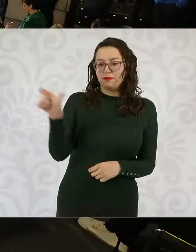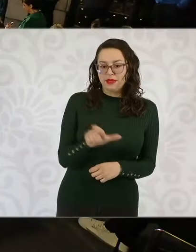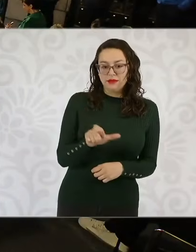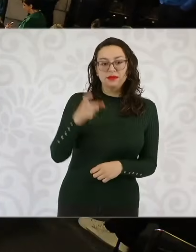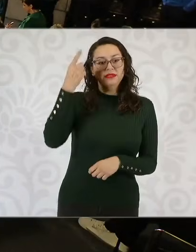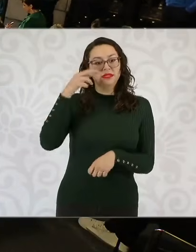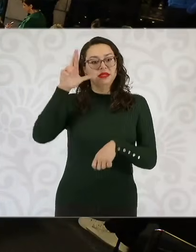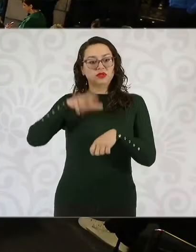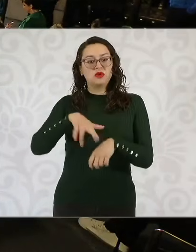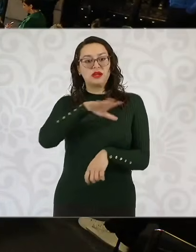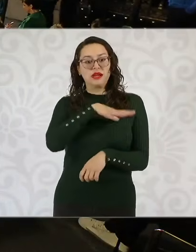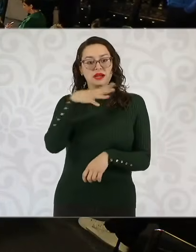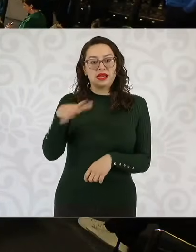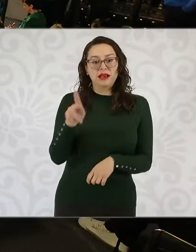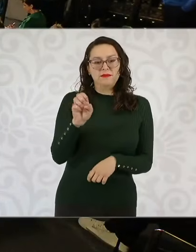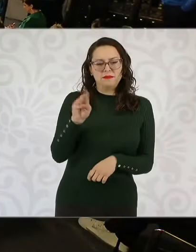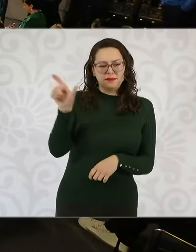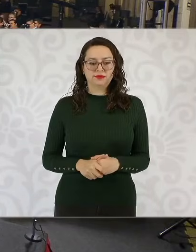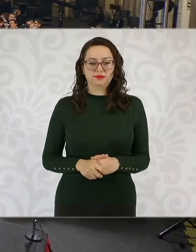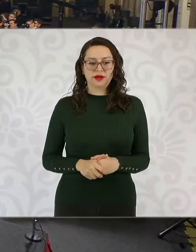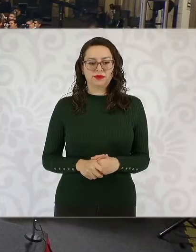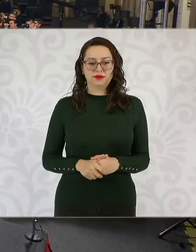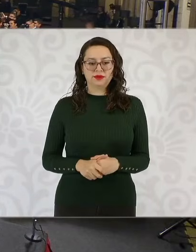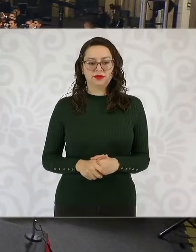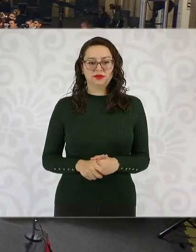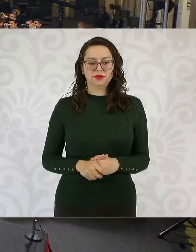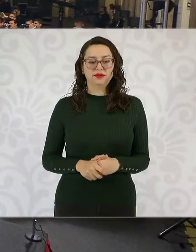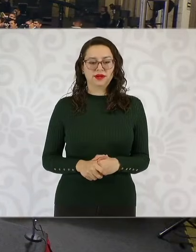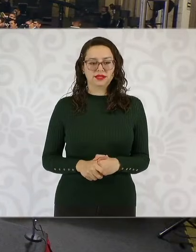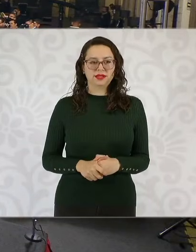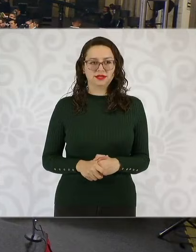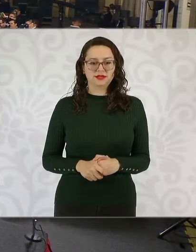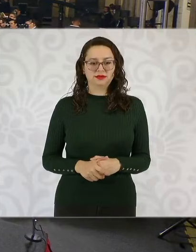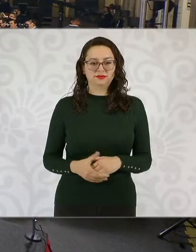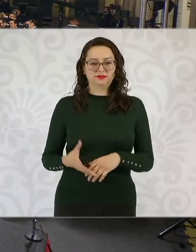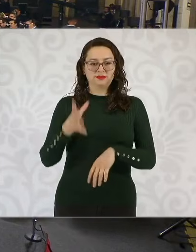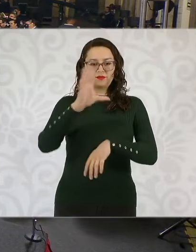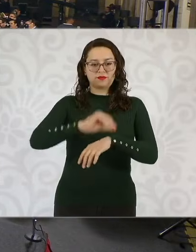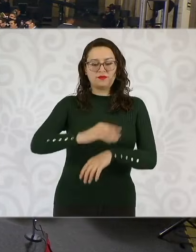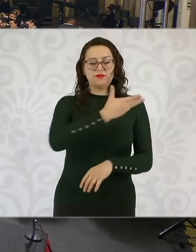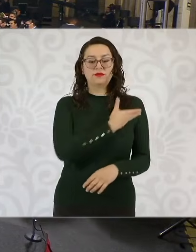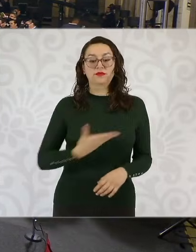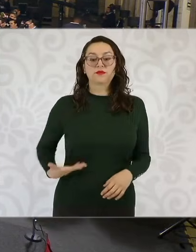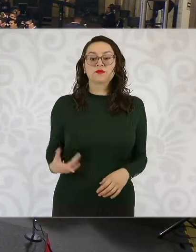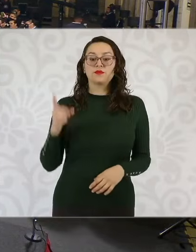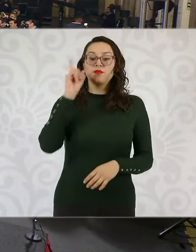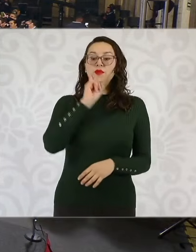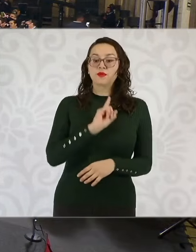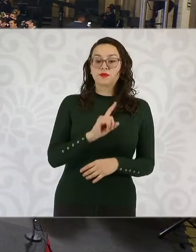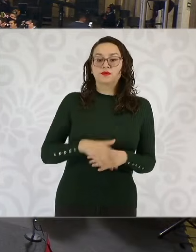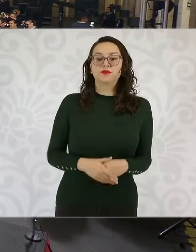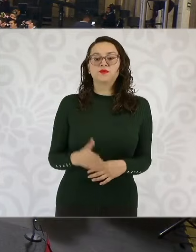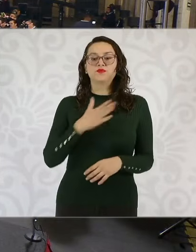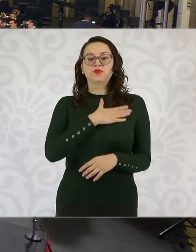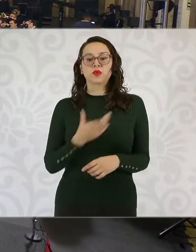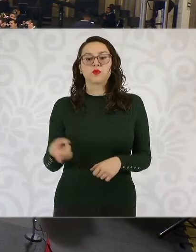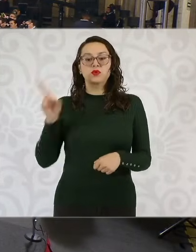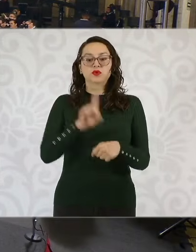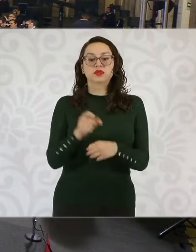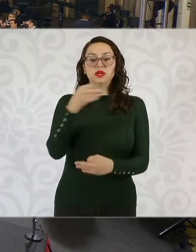el Dr Víctor Rodríguez Padilla con su permiso presidenta Buenos días a todas y todos Hoy les